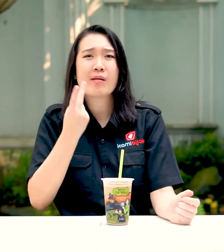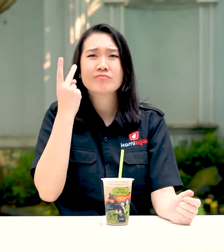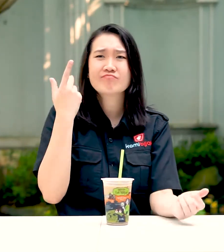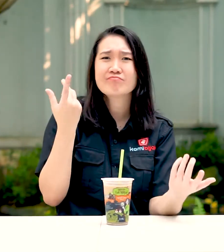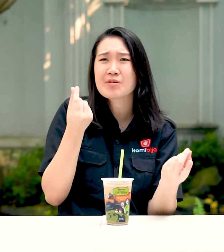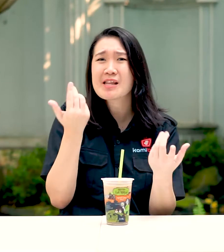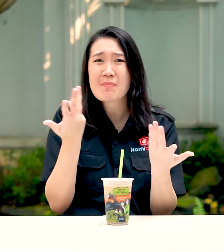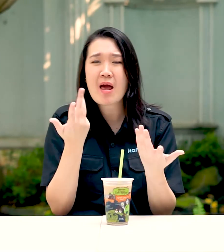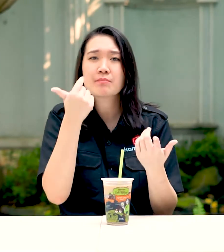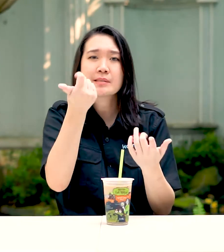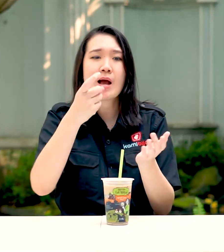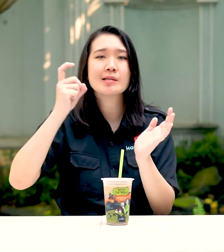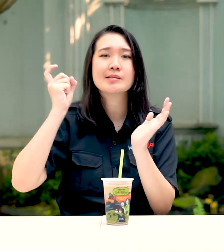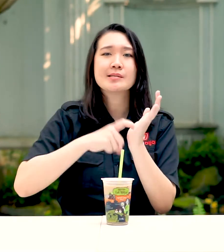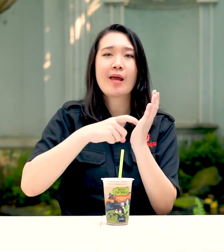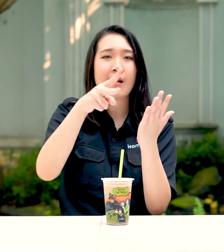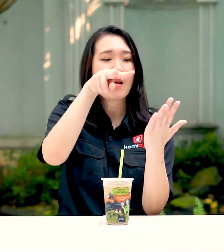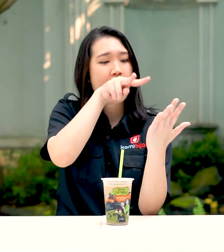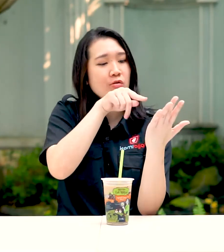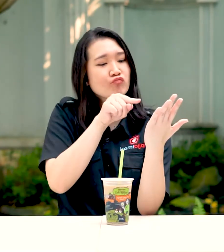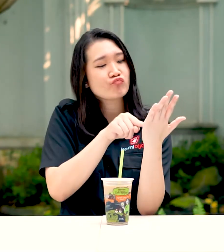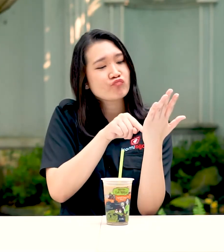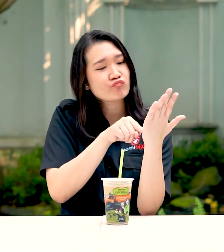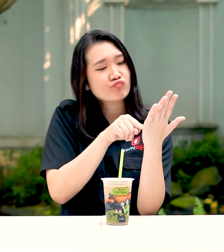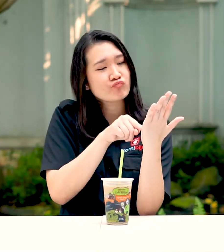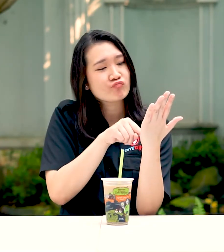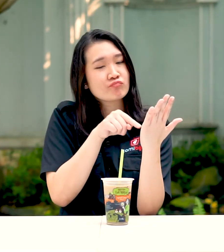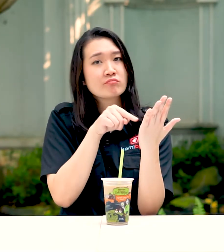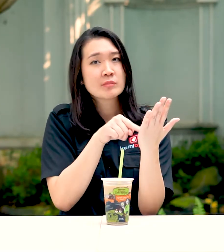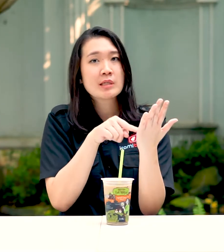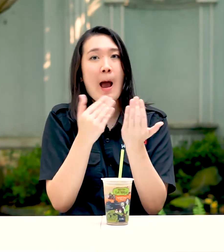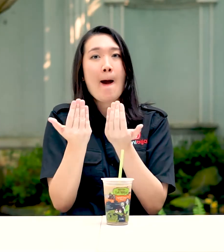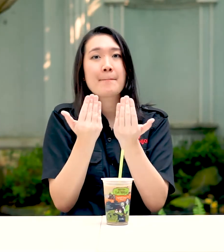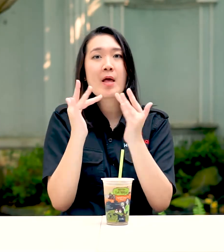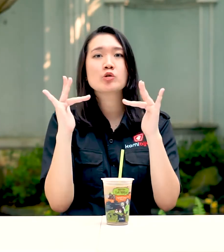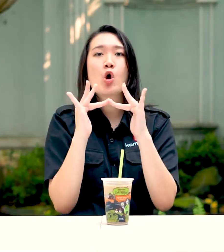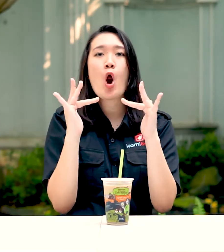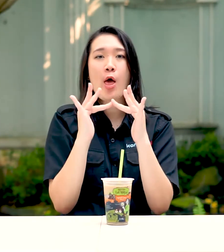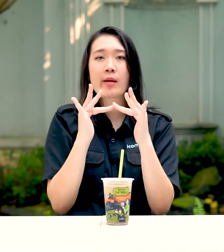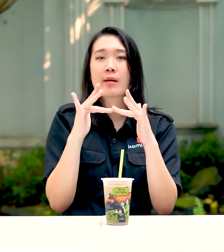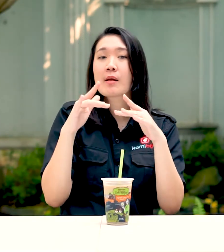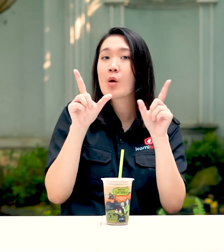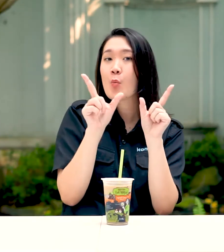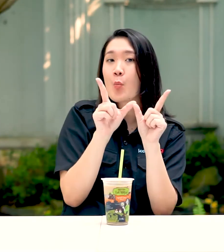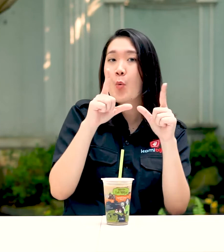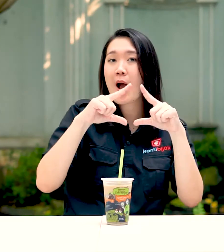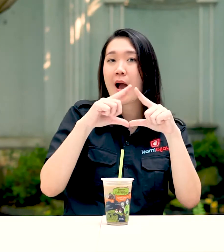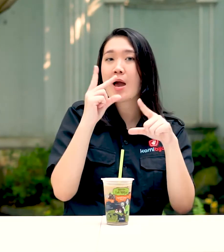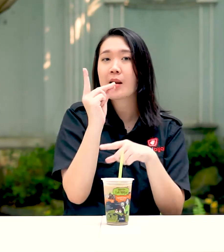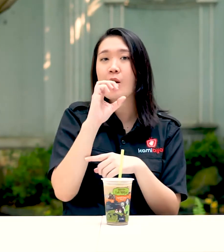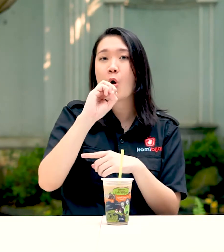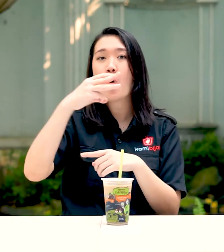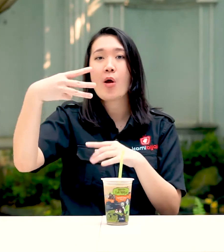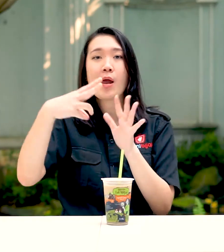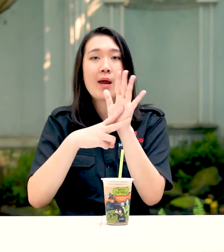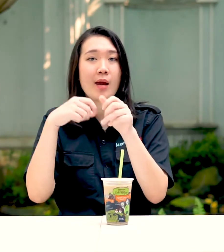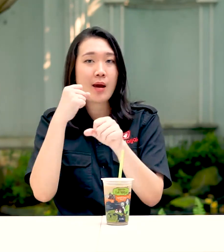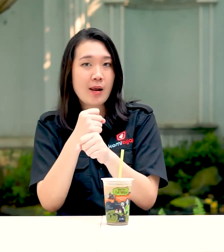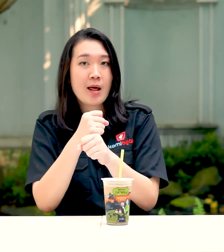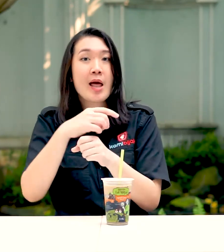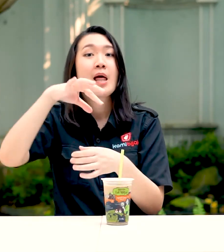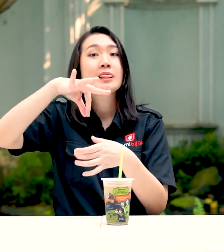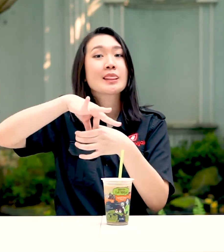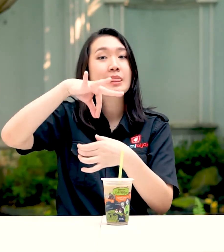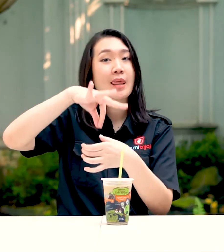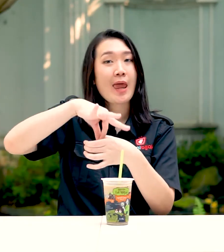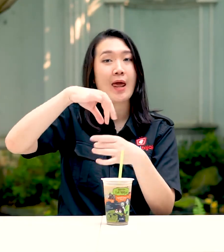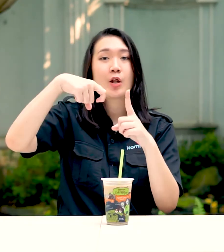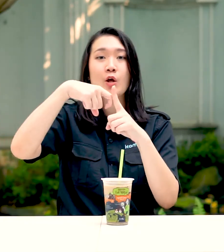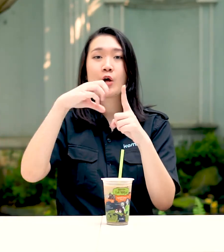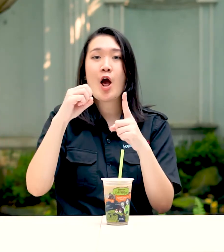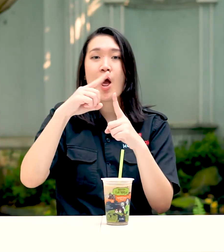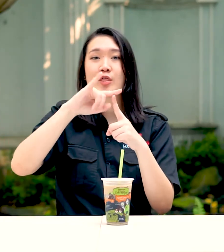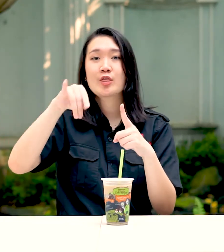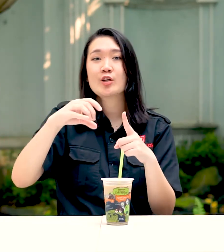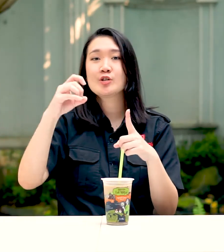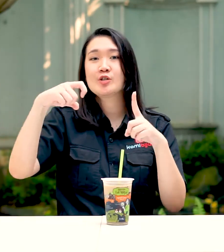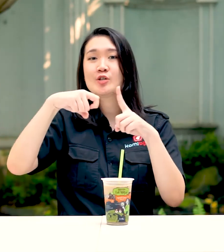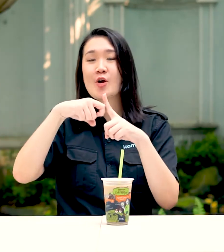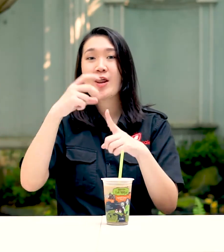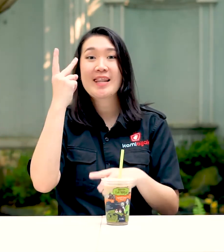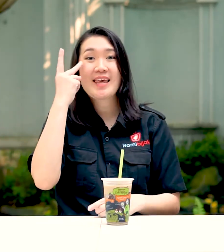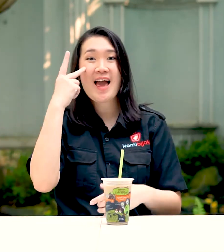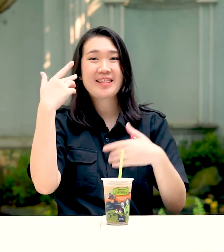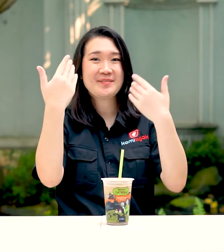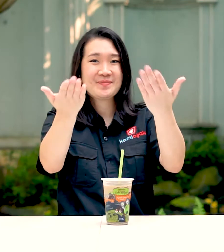Kalian bisa cekk di aplikasi online “Waroeng Teh Kotjok”